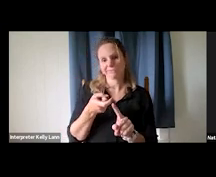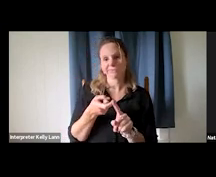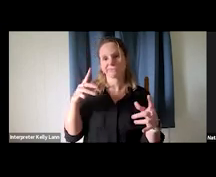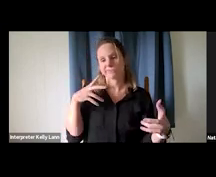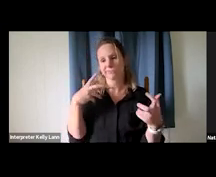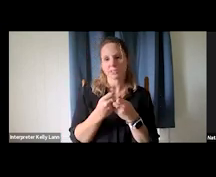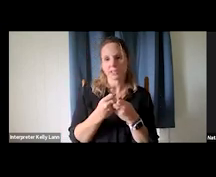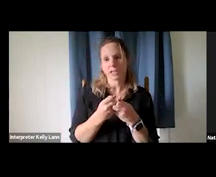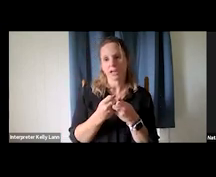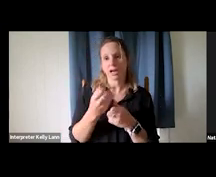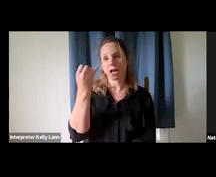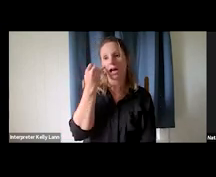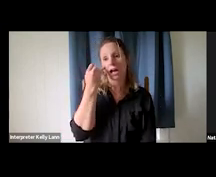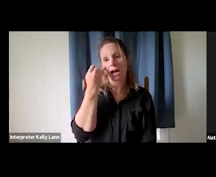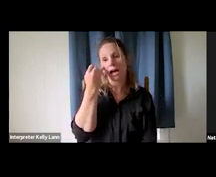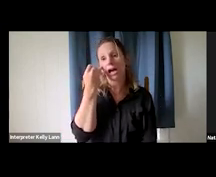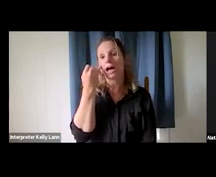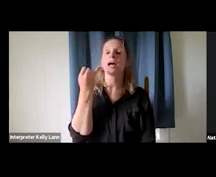mientras estaba bajo la influencia de drogas o alcohol.